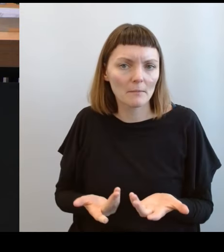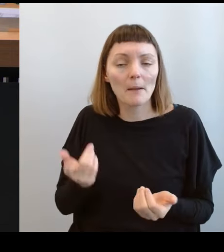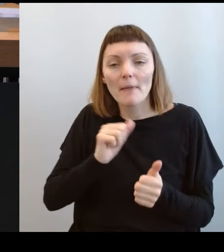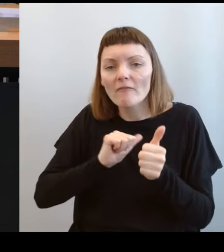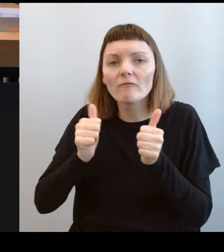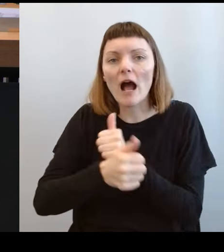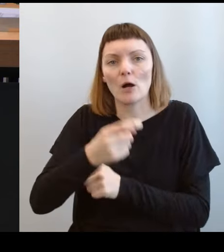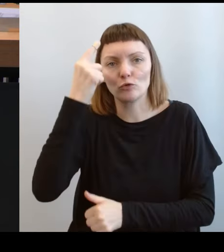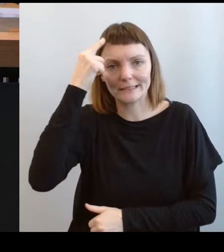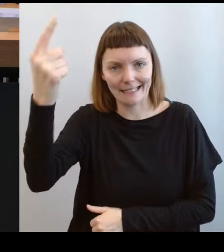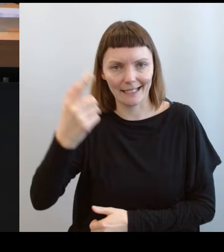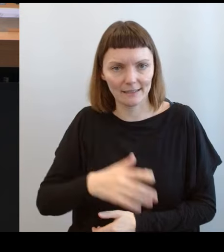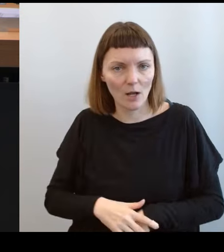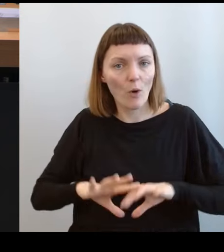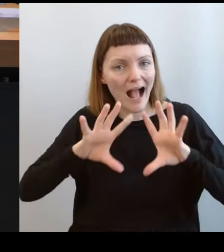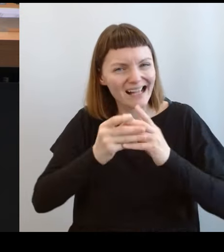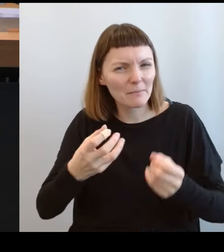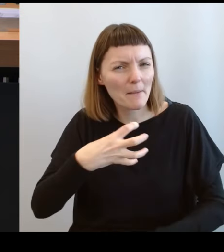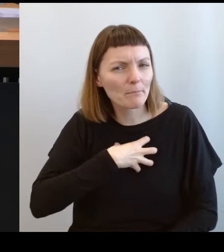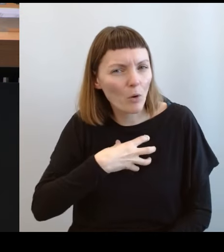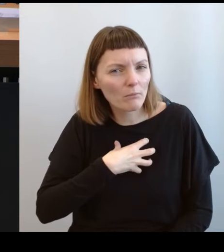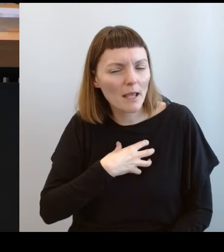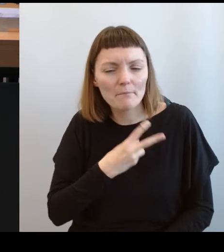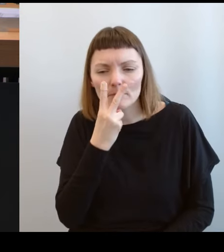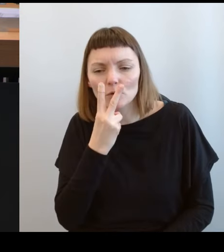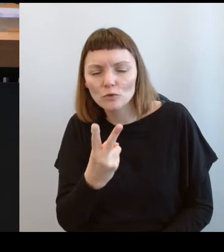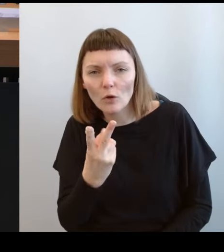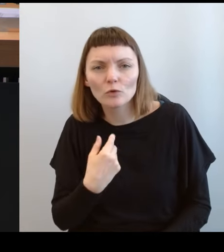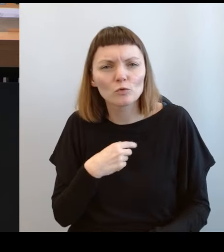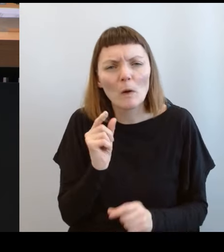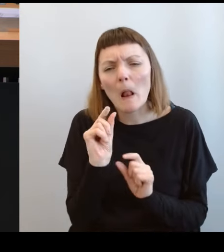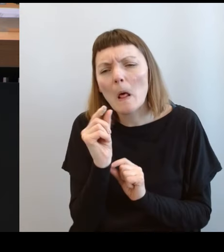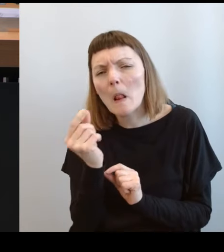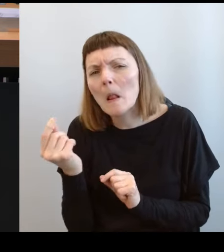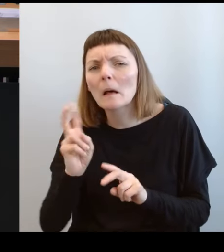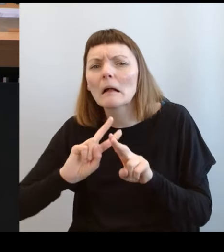kleine kleine kosmetische Korrekturen anbringen. Wir wollen Ausbildungsberufe nicht